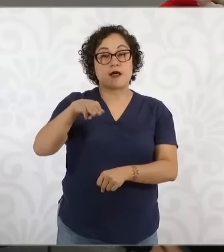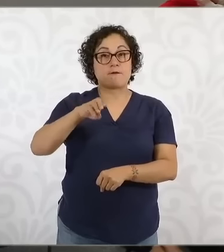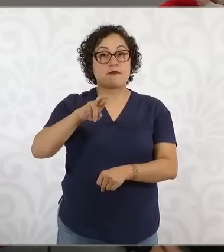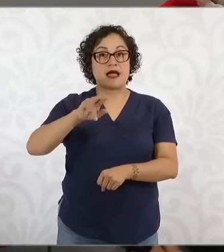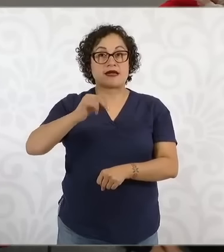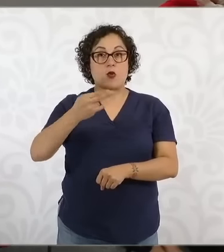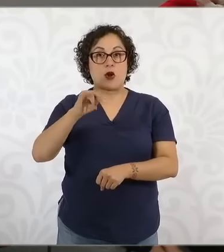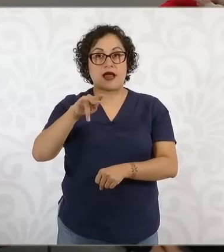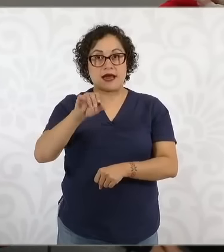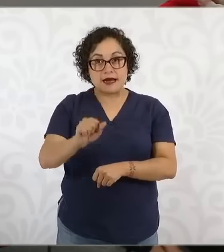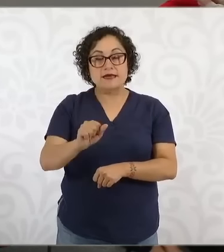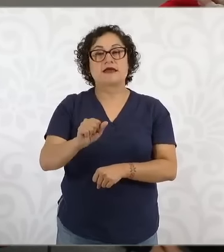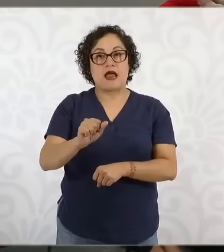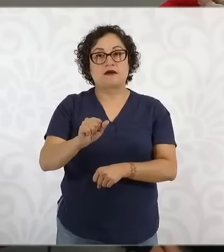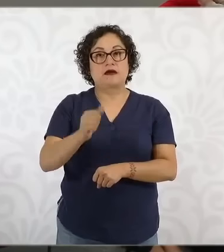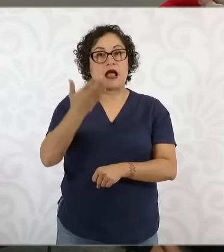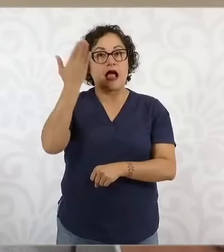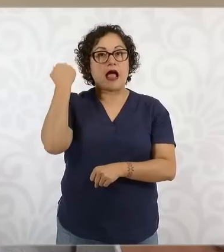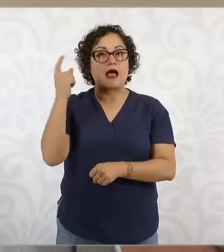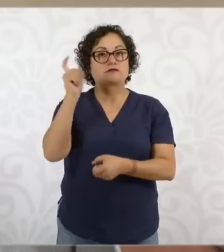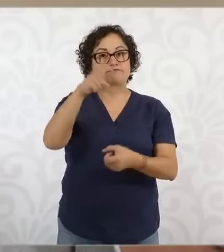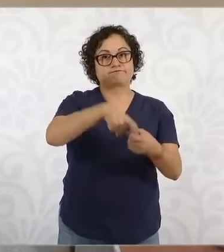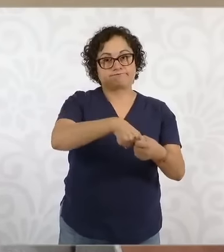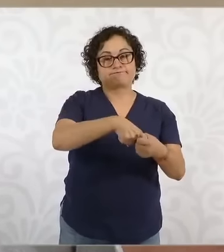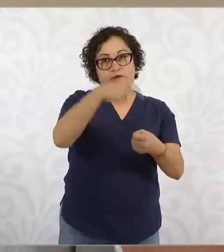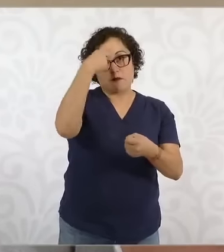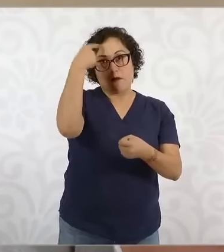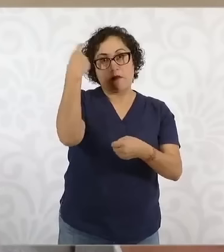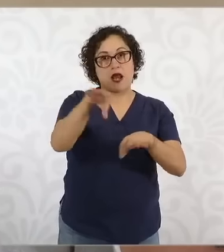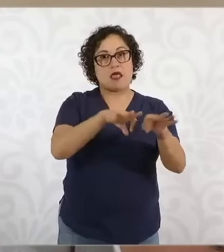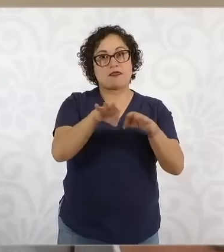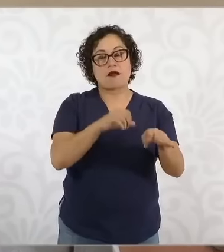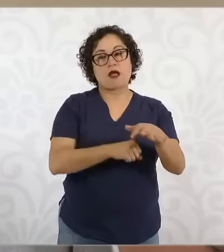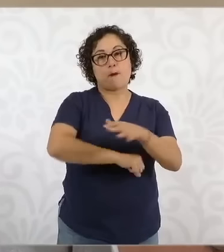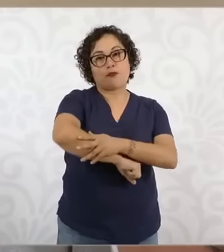la Agencia Central de Inteligencia. ¿Por qué digo esto? Bueno, por las facilidades que le brindó la